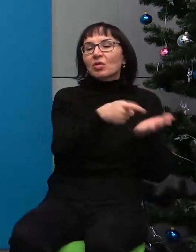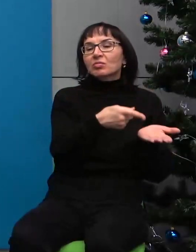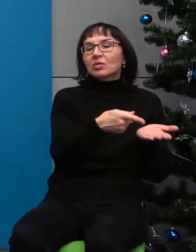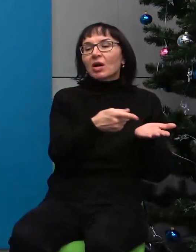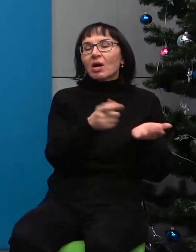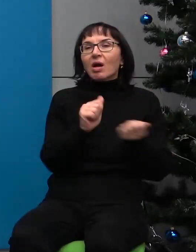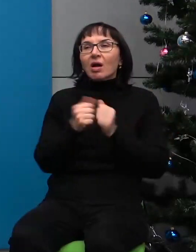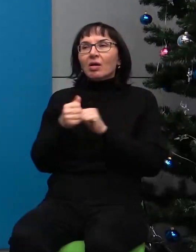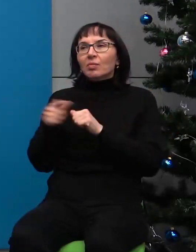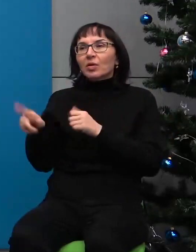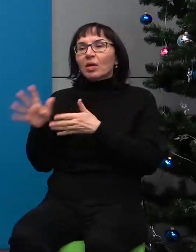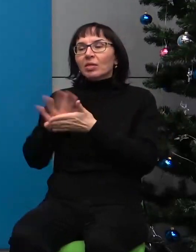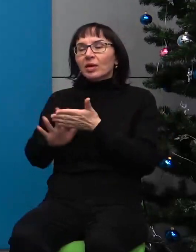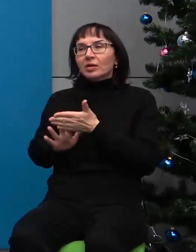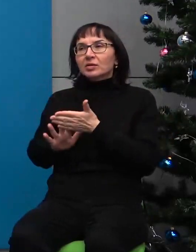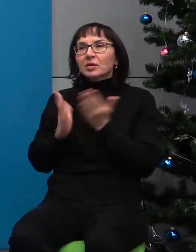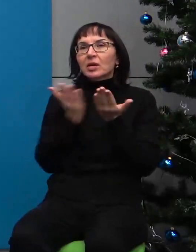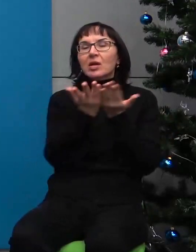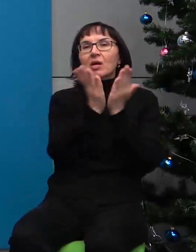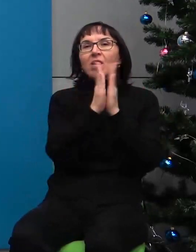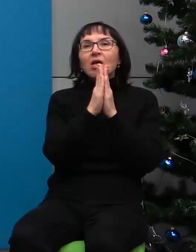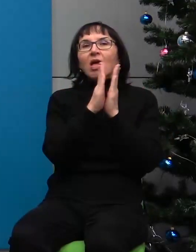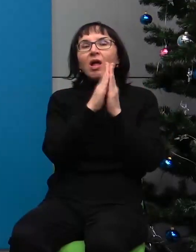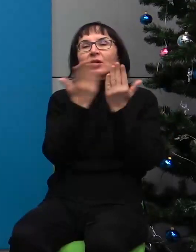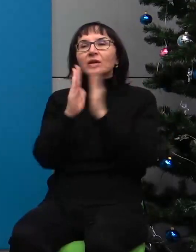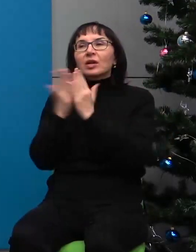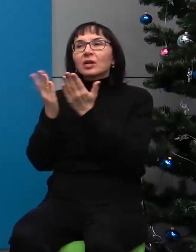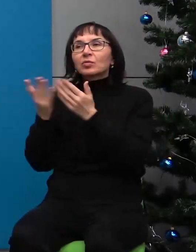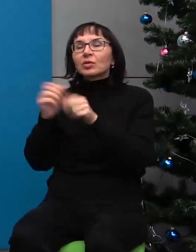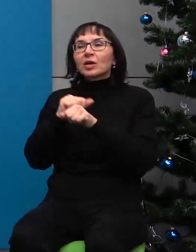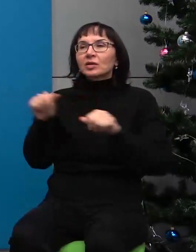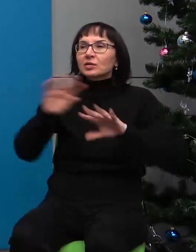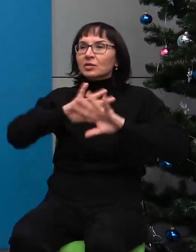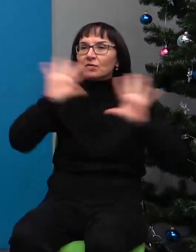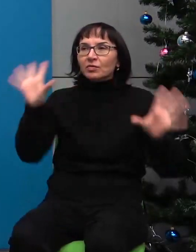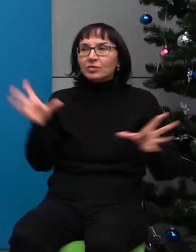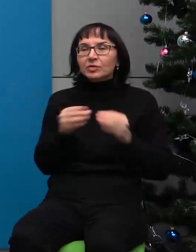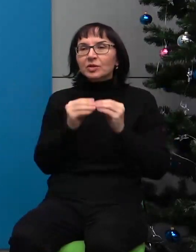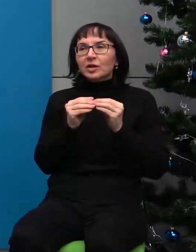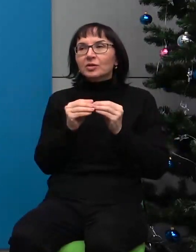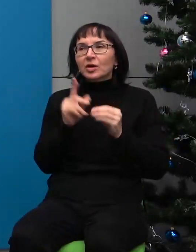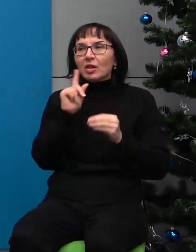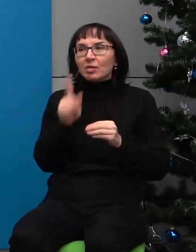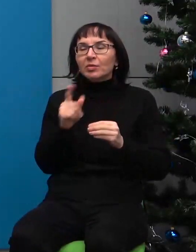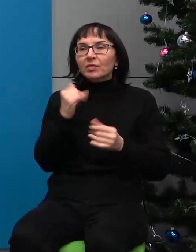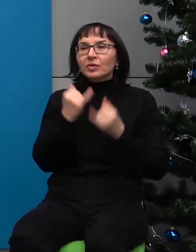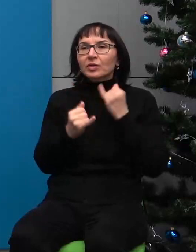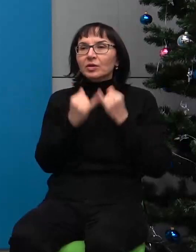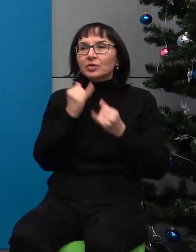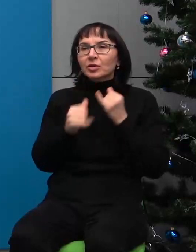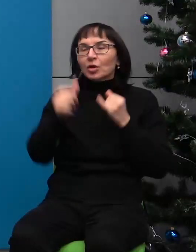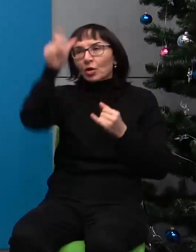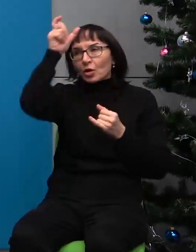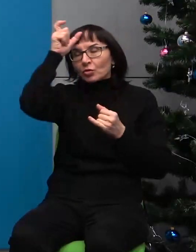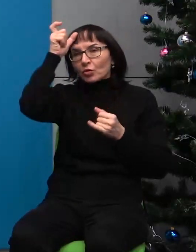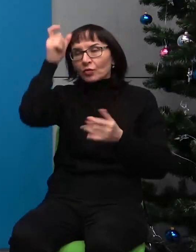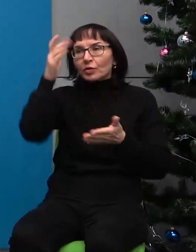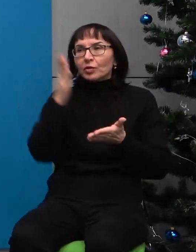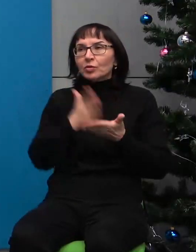że literatura jest wszędzie. Wszystko jest literaturą i to jest prawda. Jak już człowiek się wystrzela